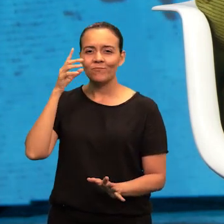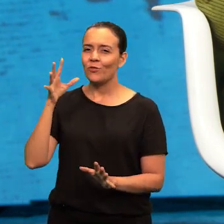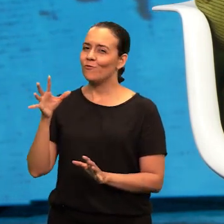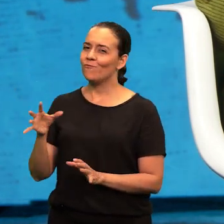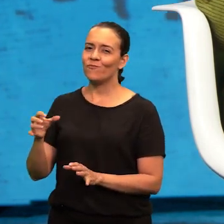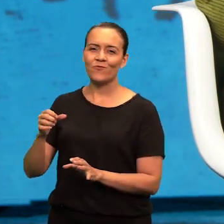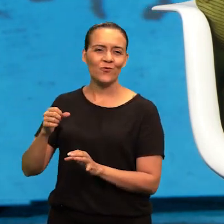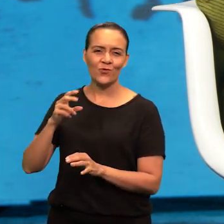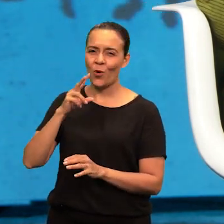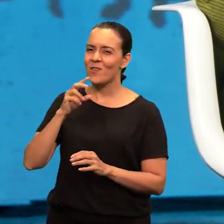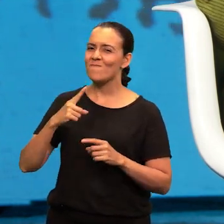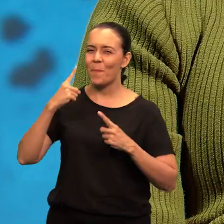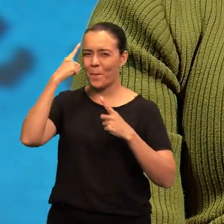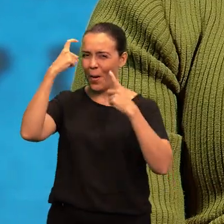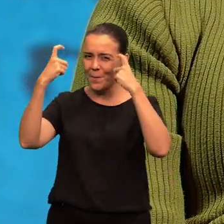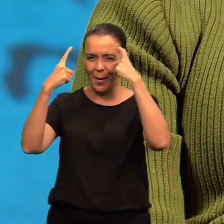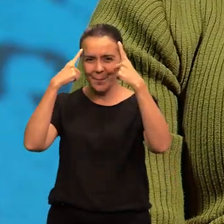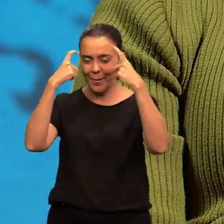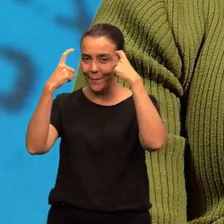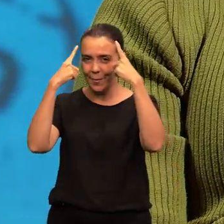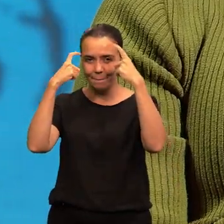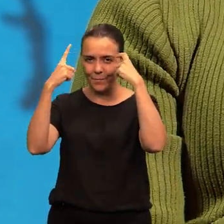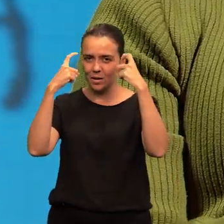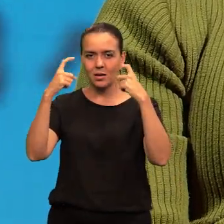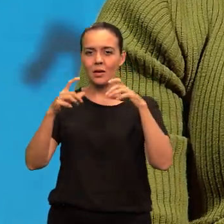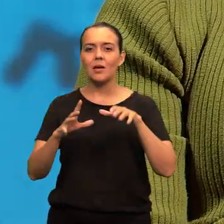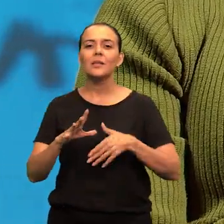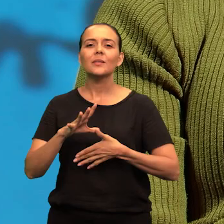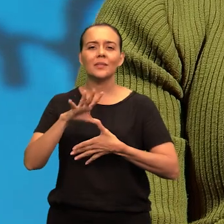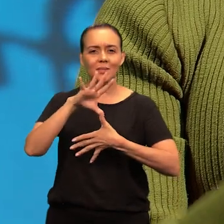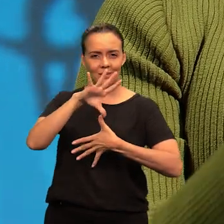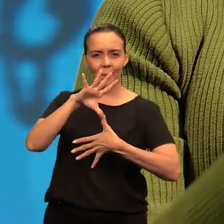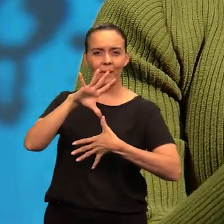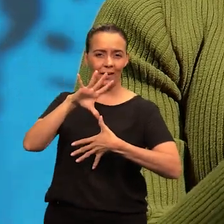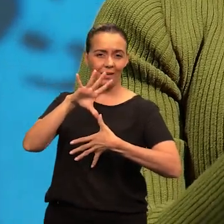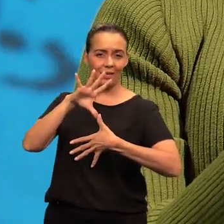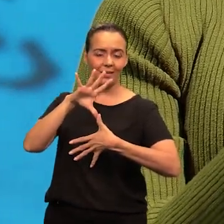brutal, porque na América chega